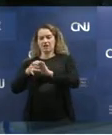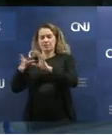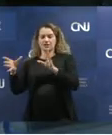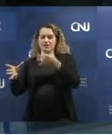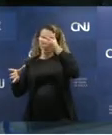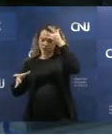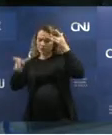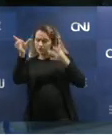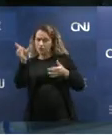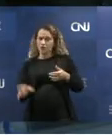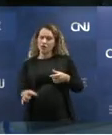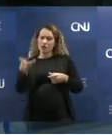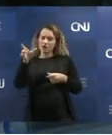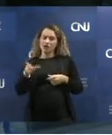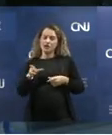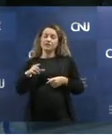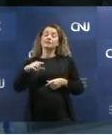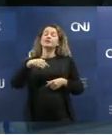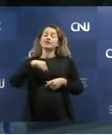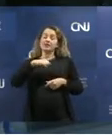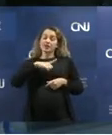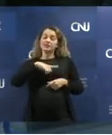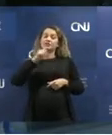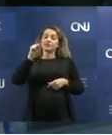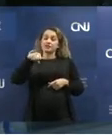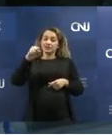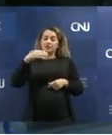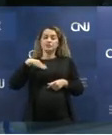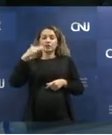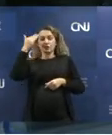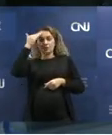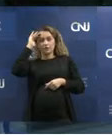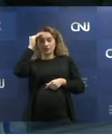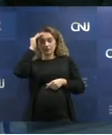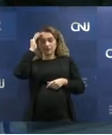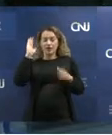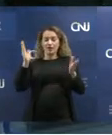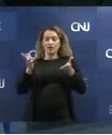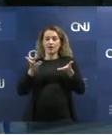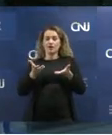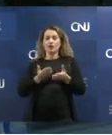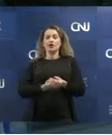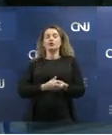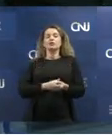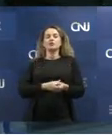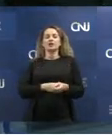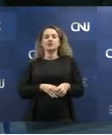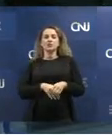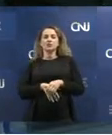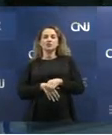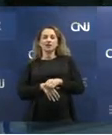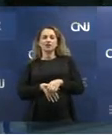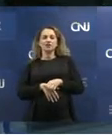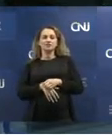Houve, sim. No meu entender, este momento isento de qualquer dúvida a respeito.